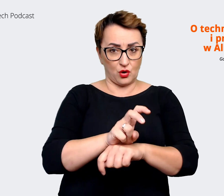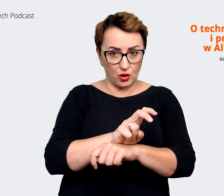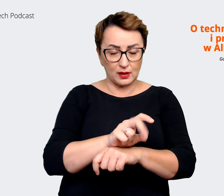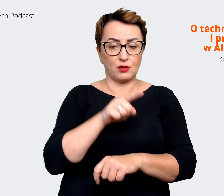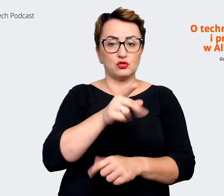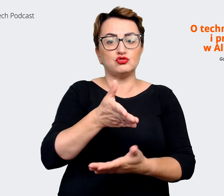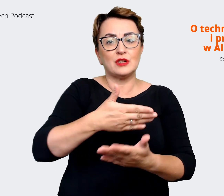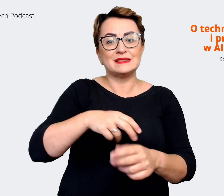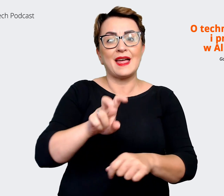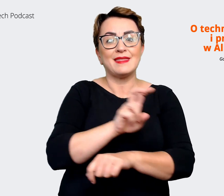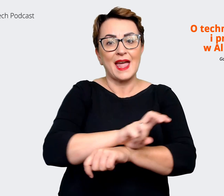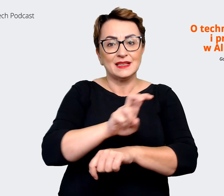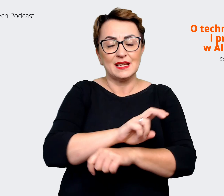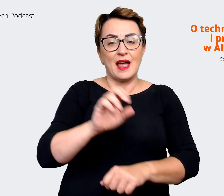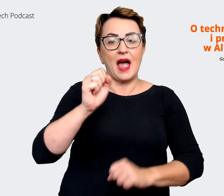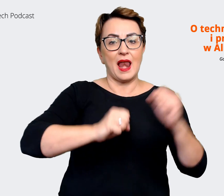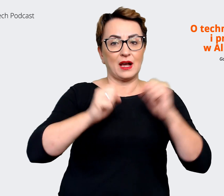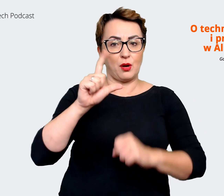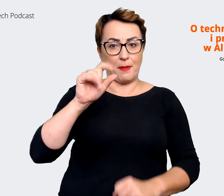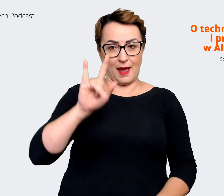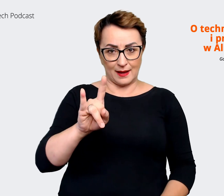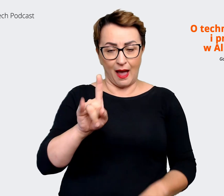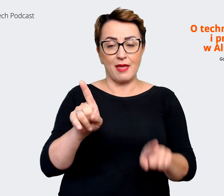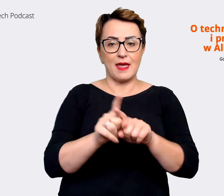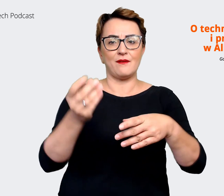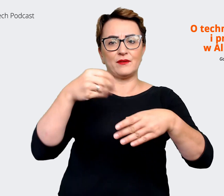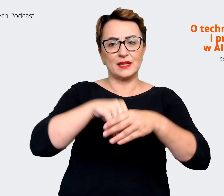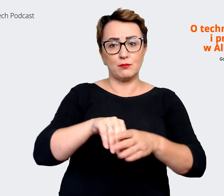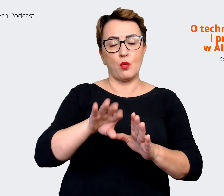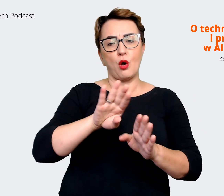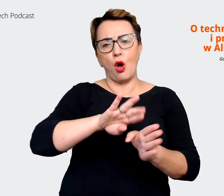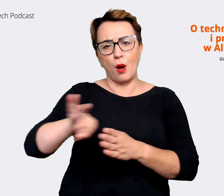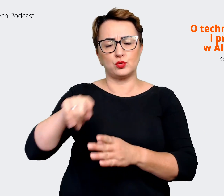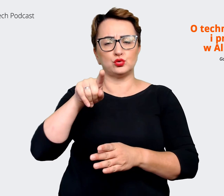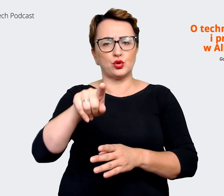część techniczną Allegro Pay, ale jednocześnie oprócz tego produktu, który jest dla klientów